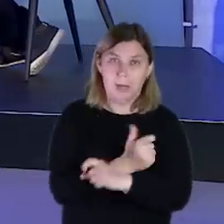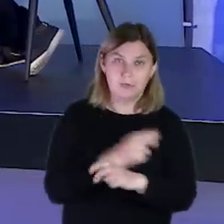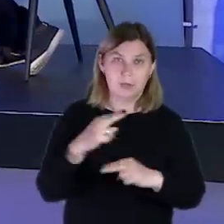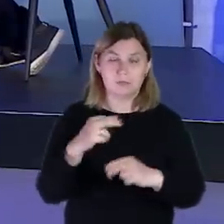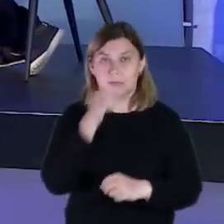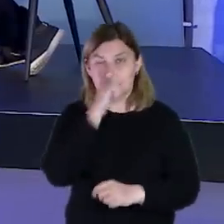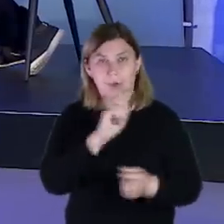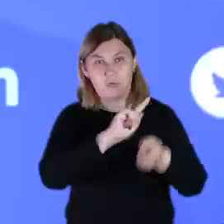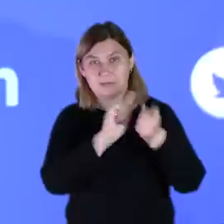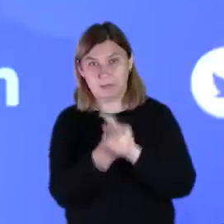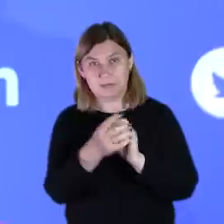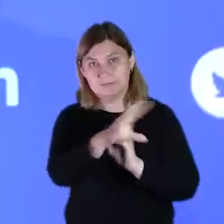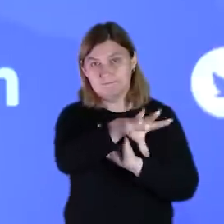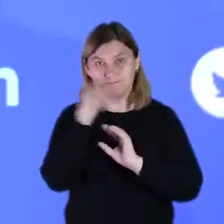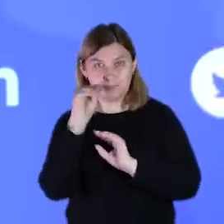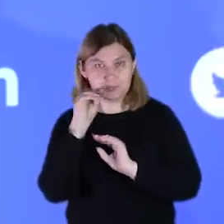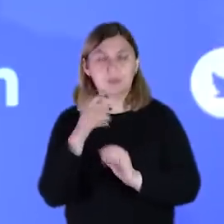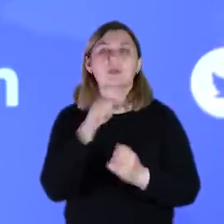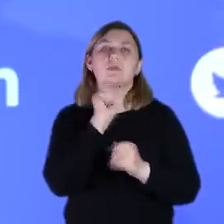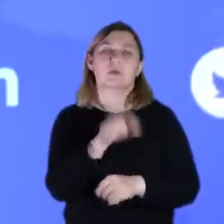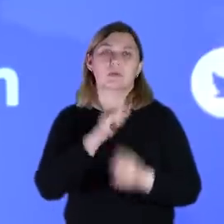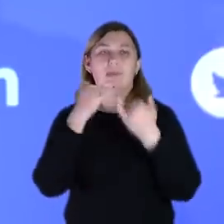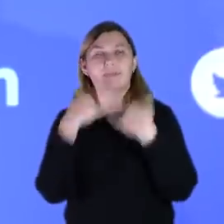nie da się przewerbować, wówczas eliminuje się go inny sposób.